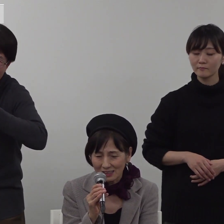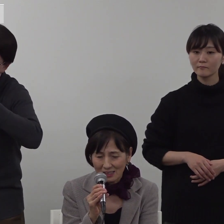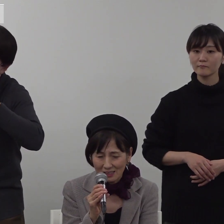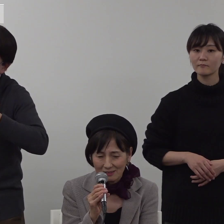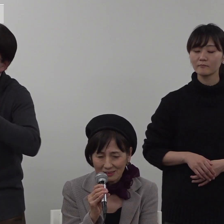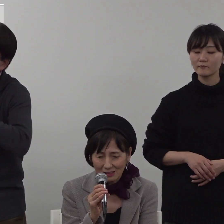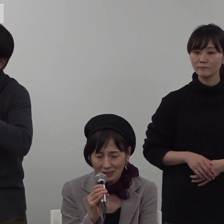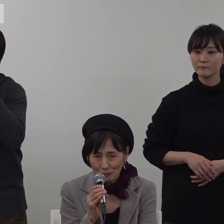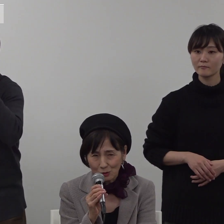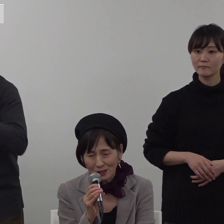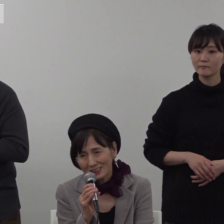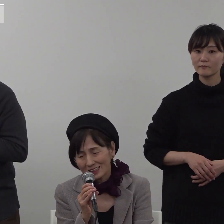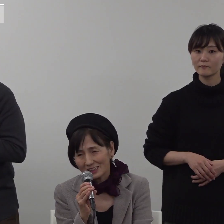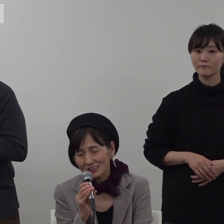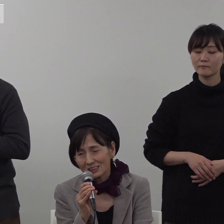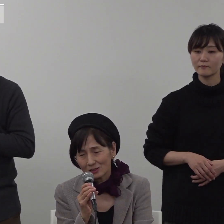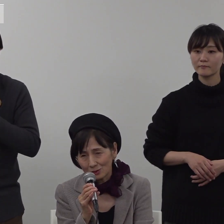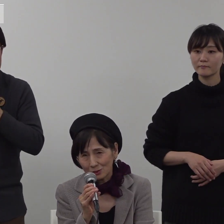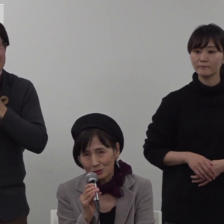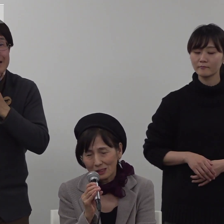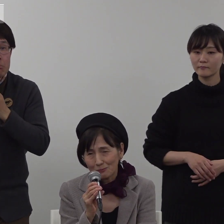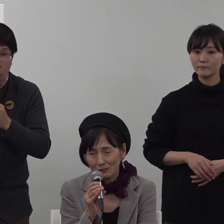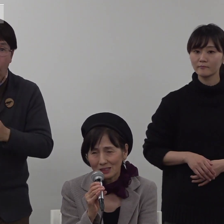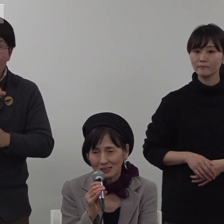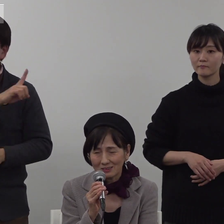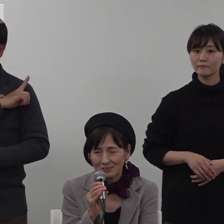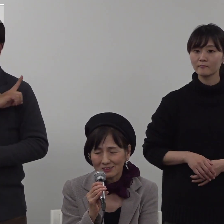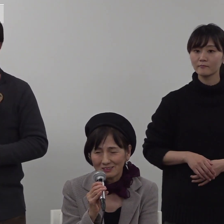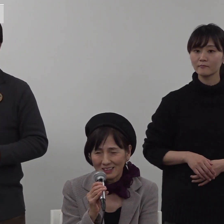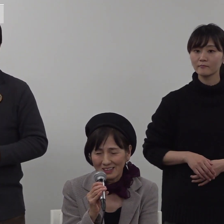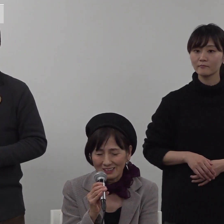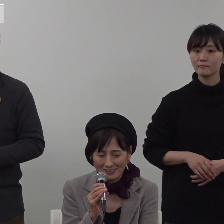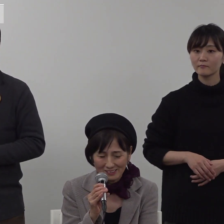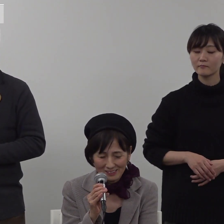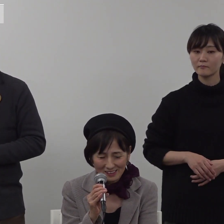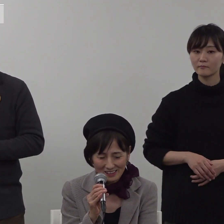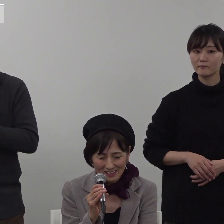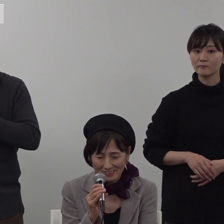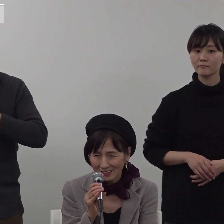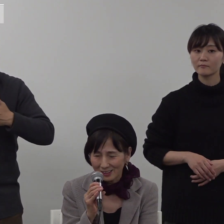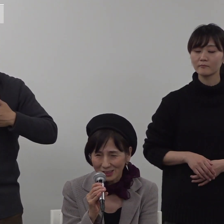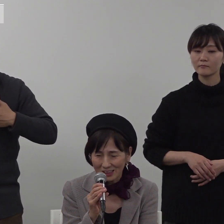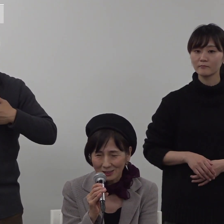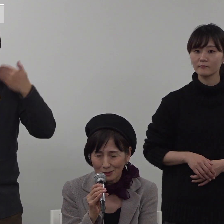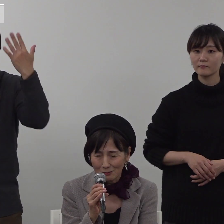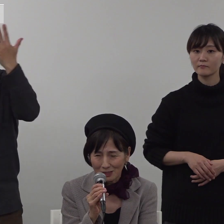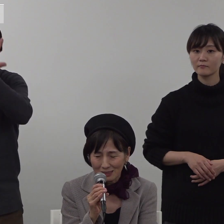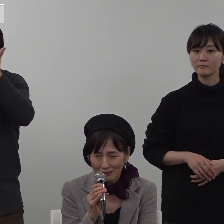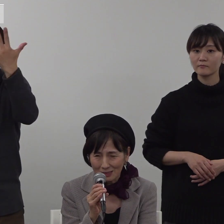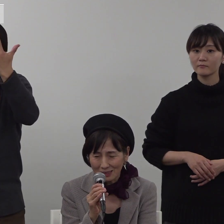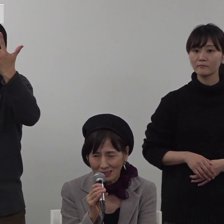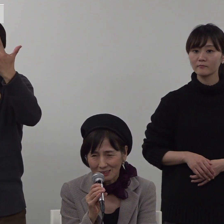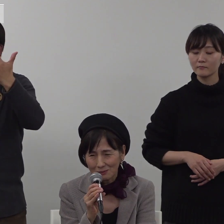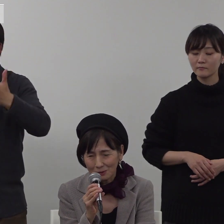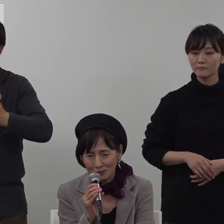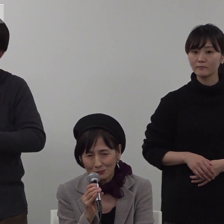私も一日中やっぱり見えてることで本当にうっとうしいこともありますけれども